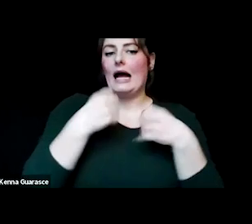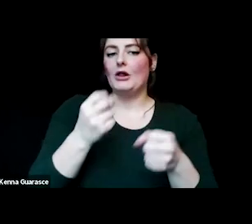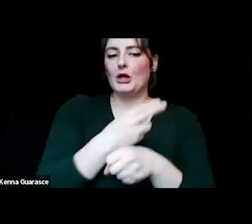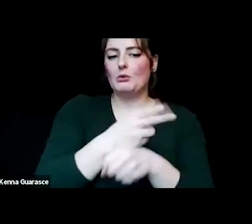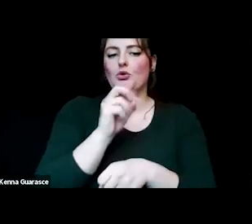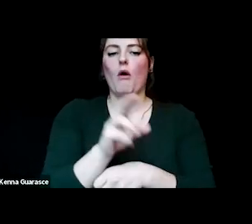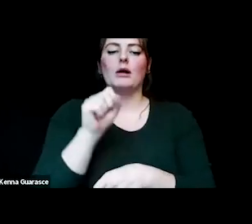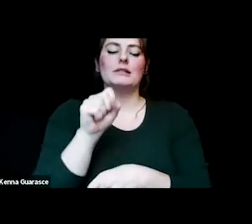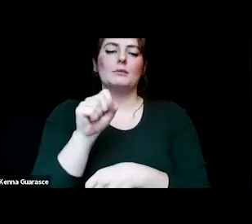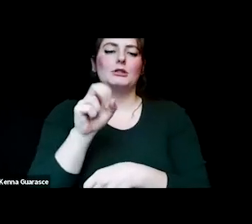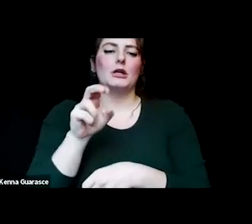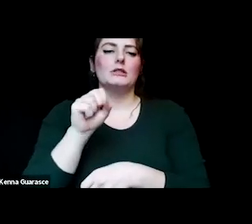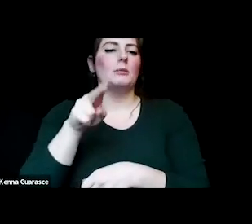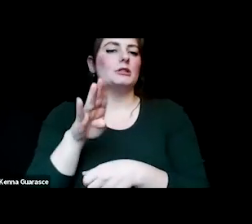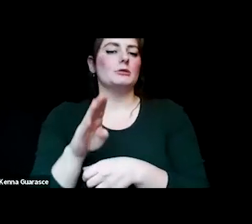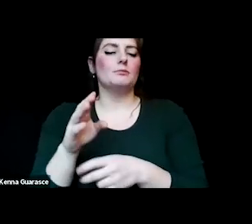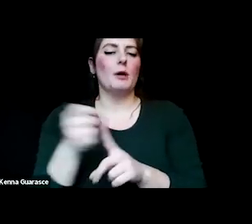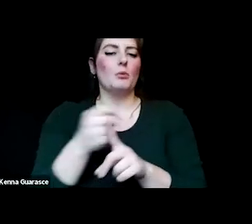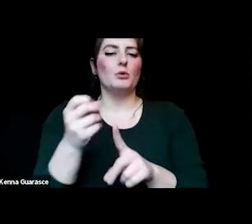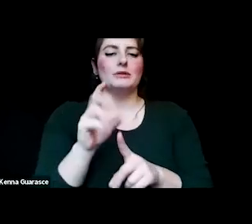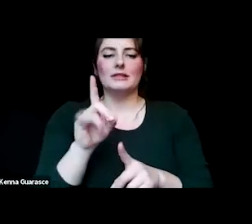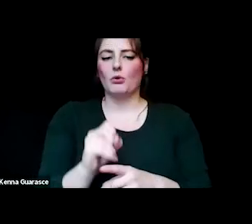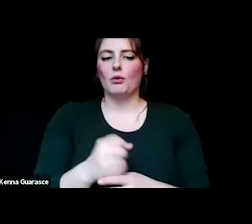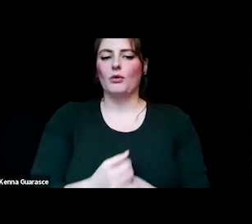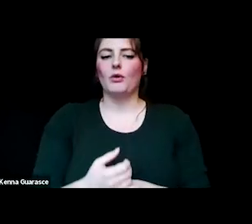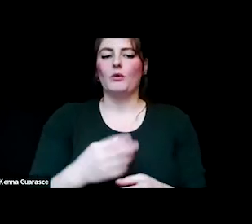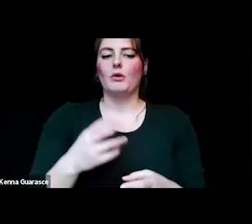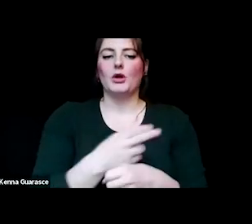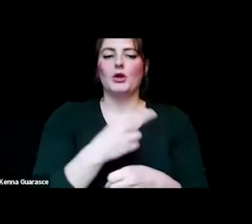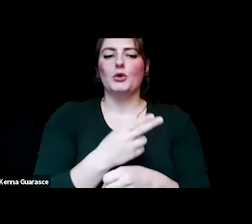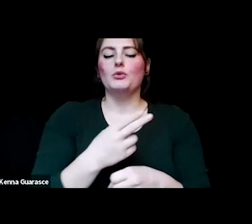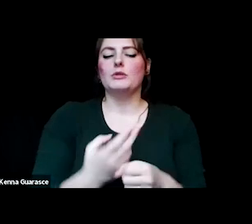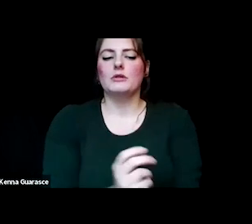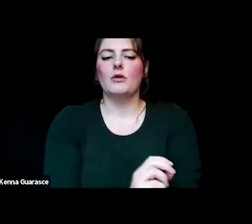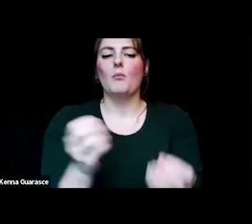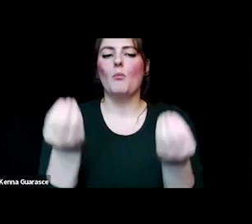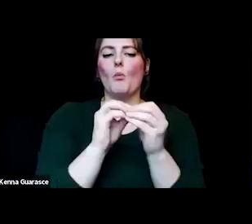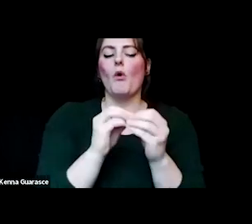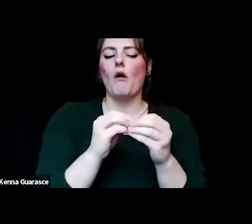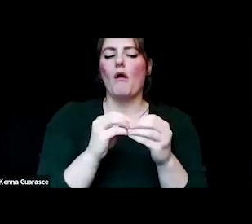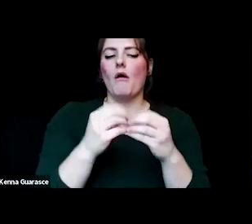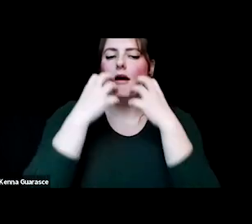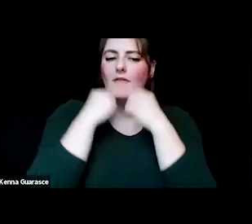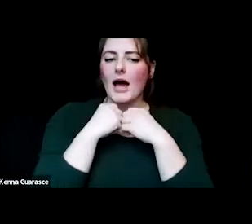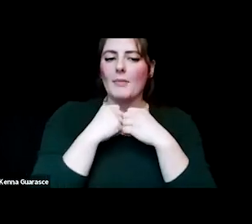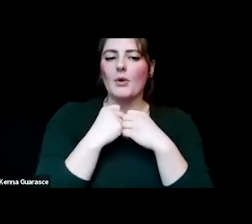Cambiar el lenguaje que usamos ayuda a las personas a verse a sí mismas más valiosas de lo que la mayoría de las personas las ven